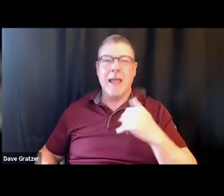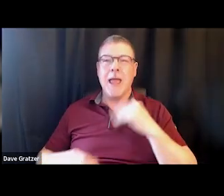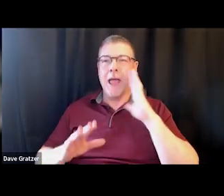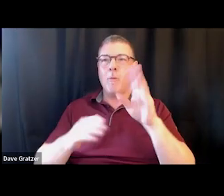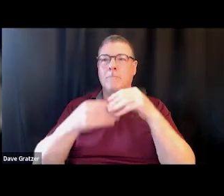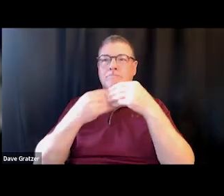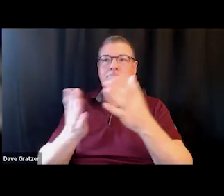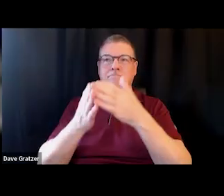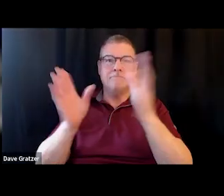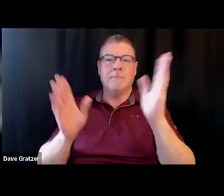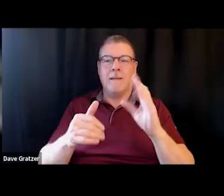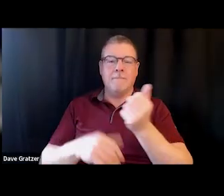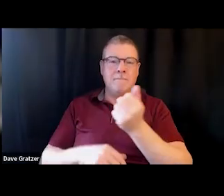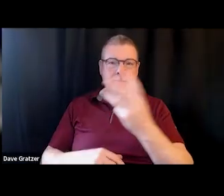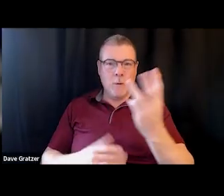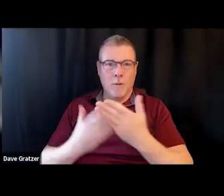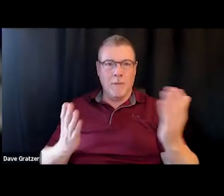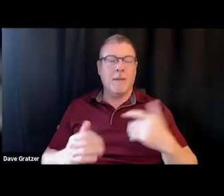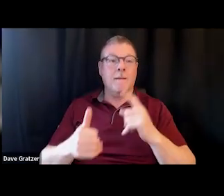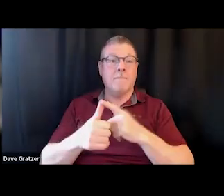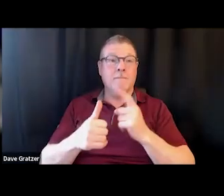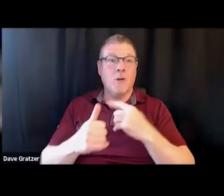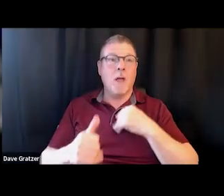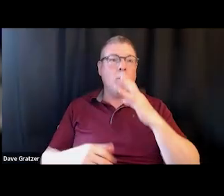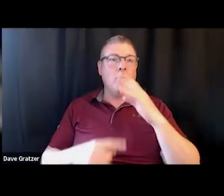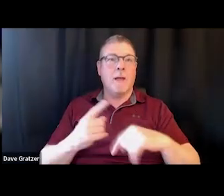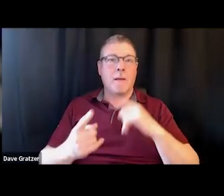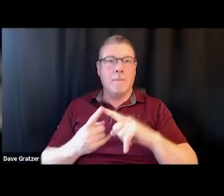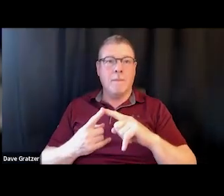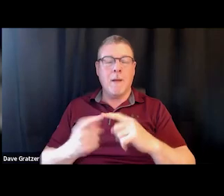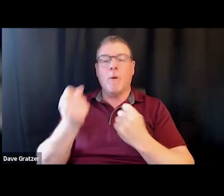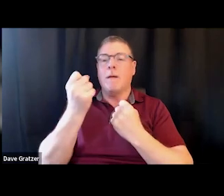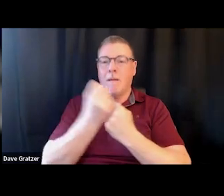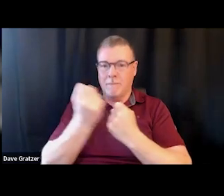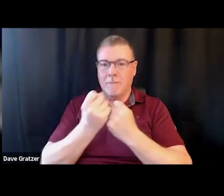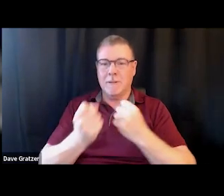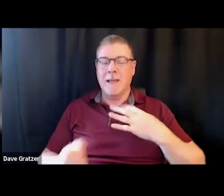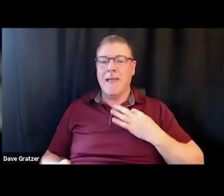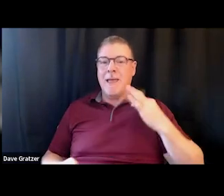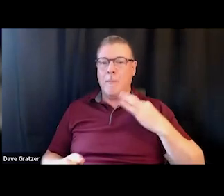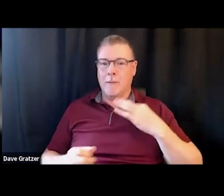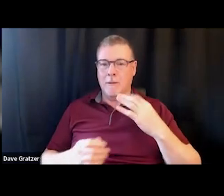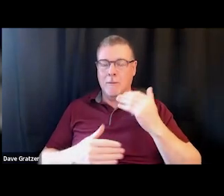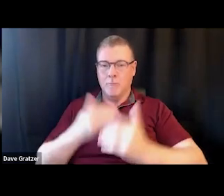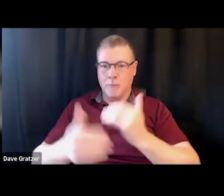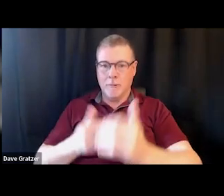Primero, quería hablar sobre el proceso de aplicación por el que pasan los defensores. Como director senior